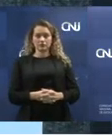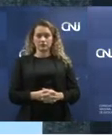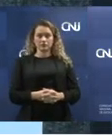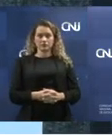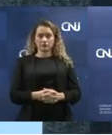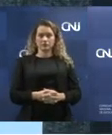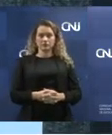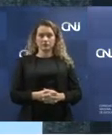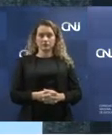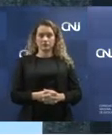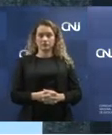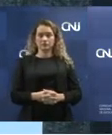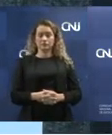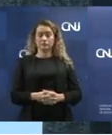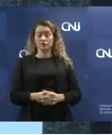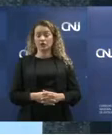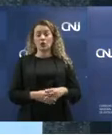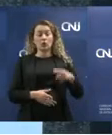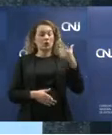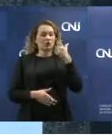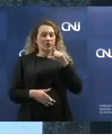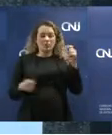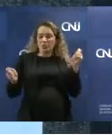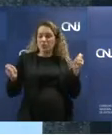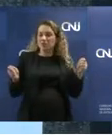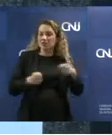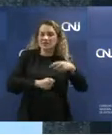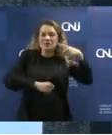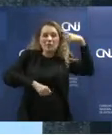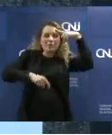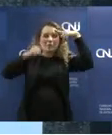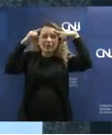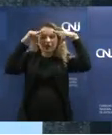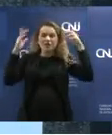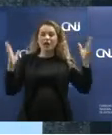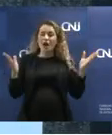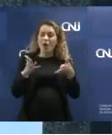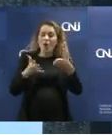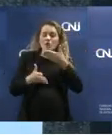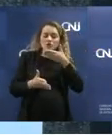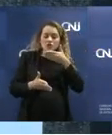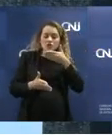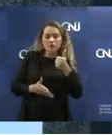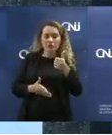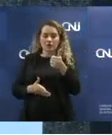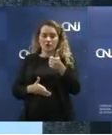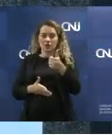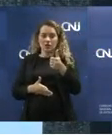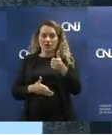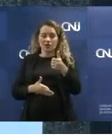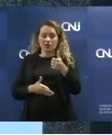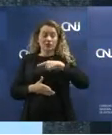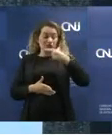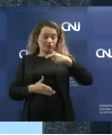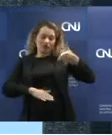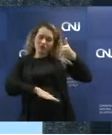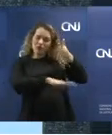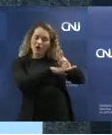Não é possível nós pensarmos hoje aperfeiçoamento sem a atuação da atividade notarial e registrar